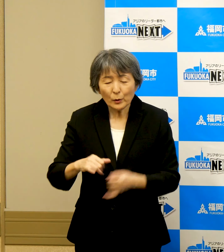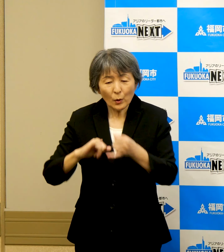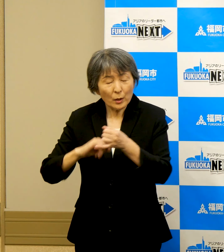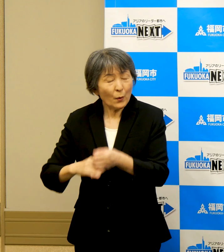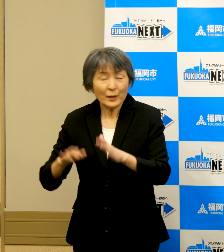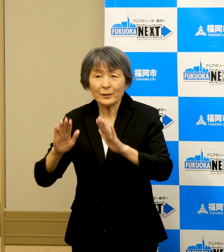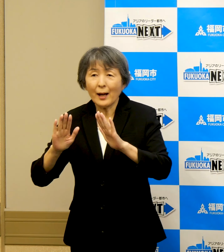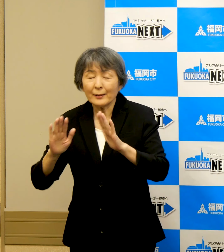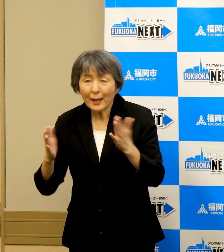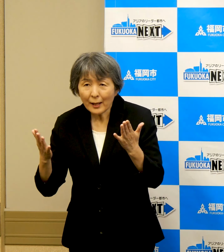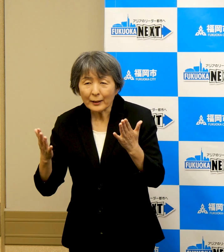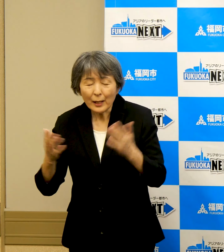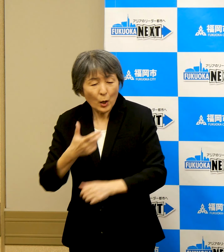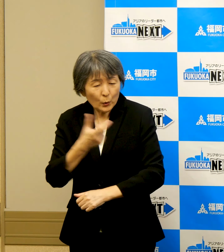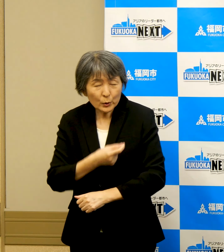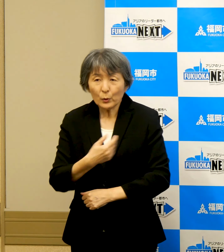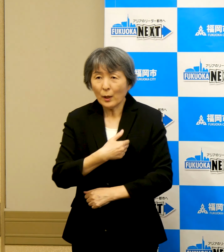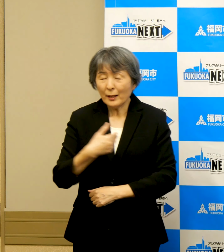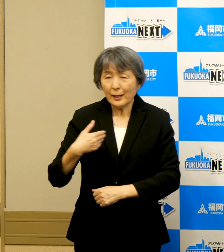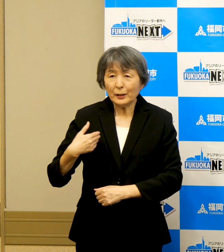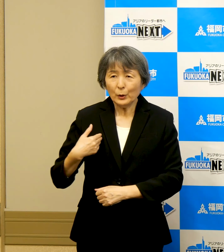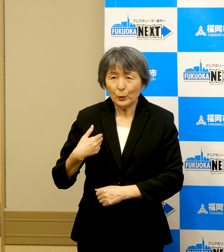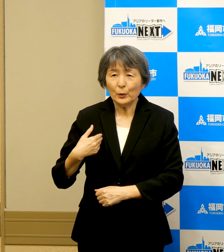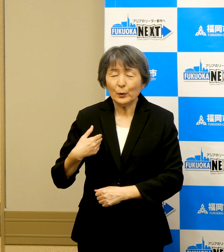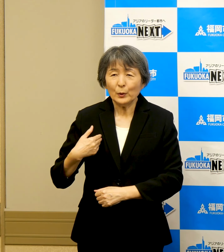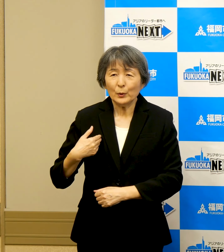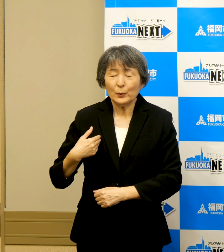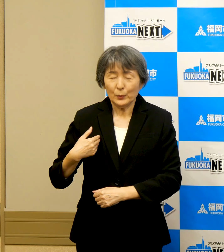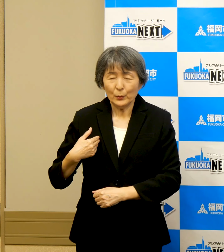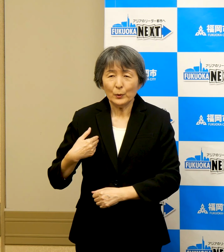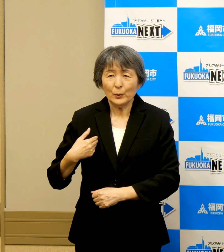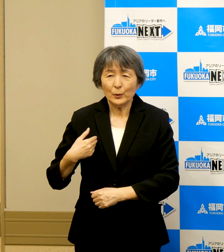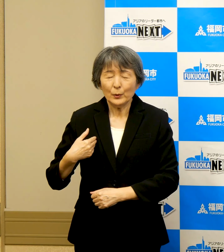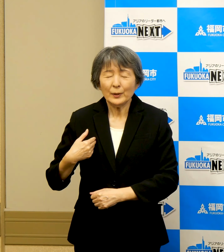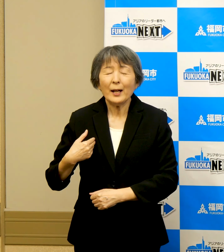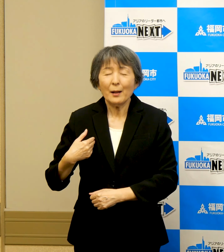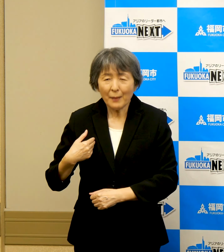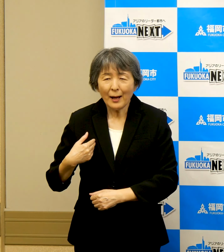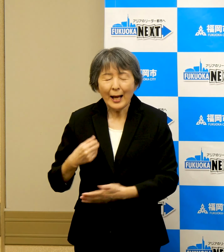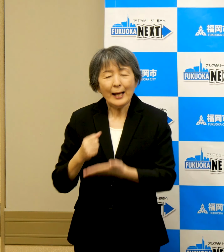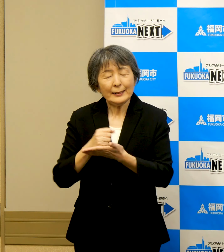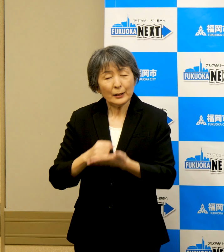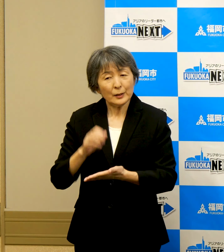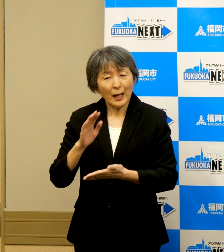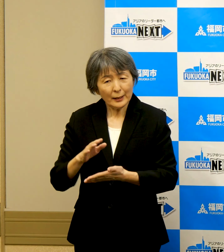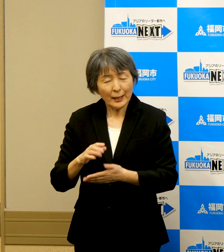整備すれば接種 だったらチャンスがあるんだったら やろうかという方を